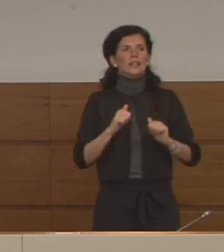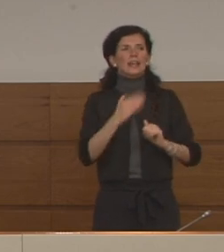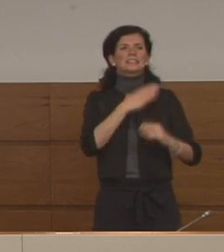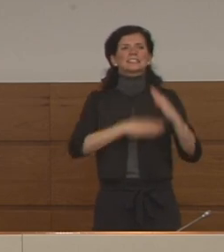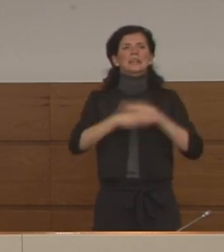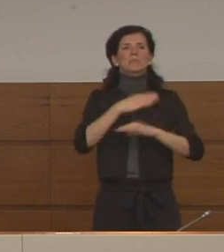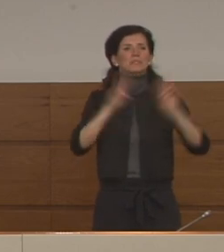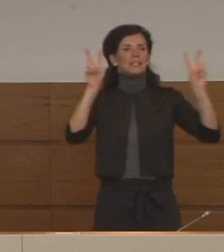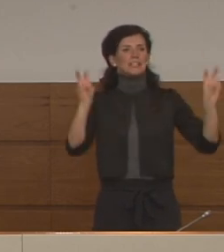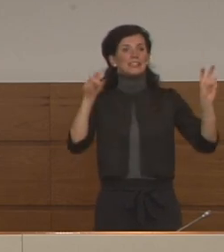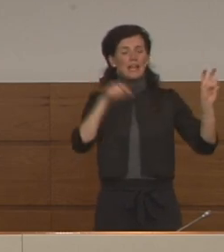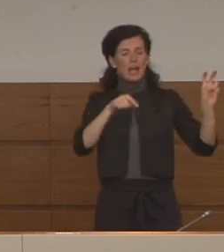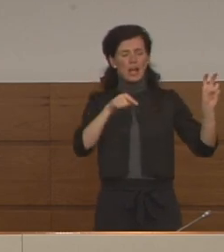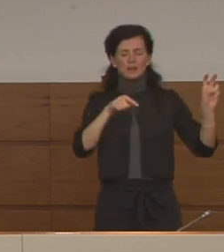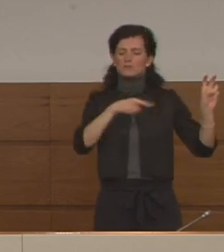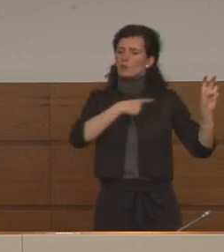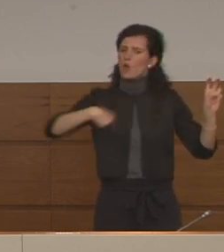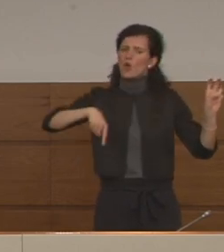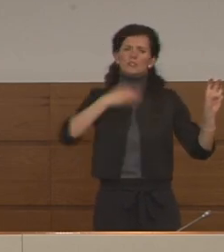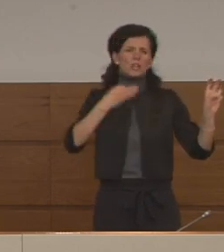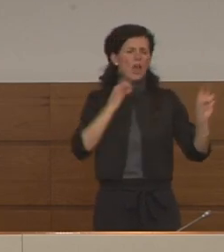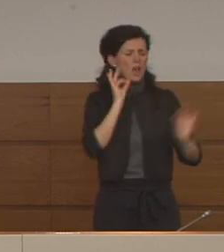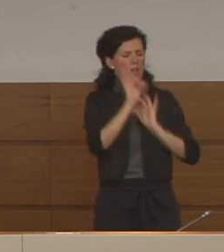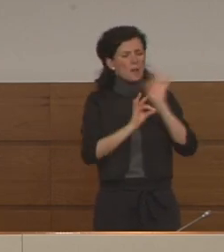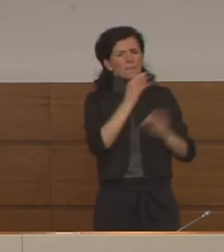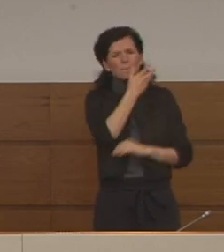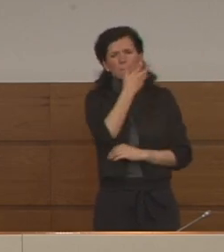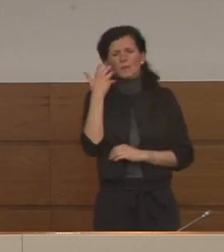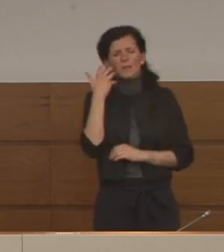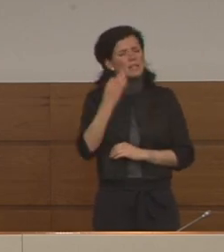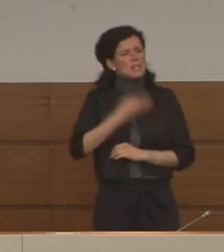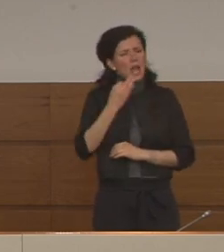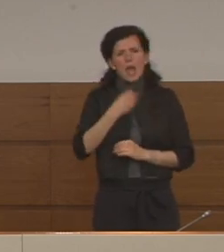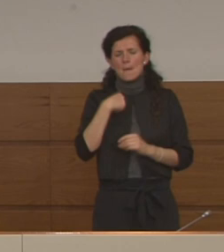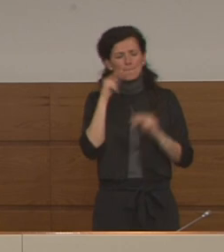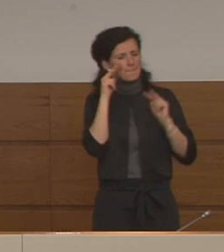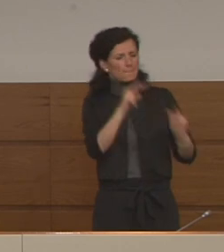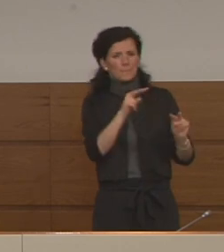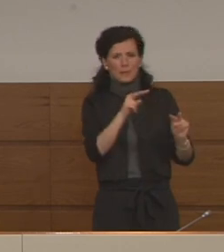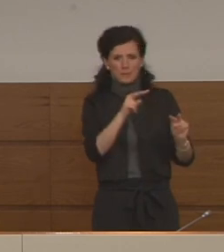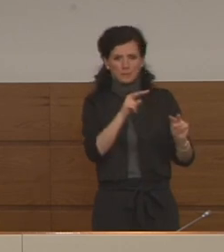abbiamo sempre trattato e abbiamo sempre ben presente. Nelle nostre molteplici